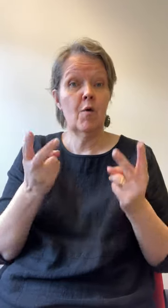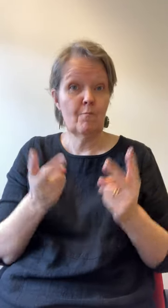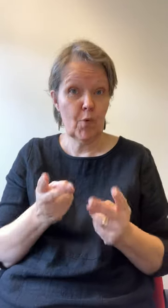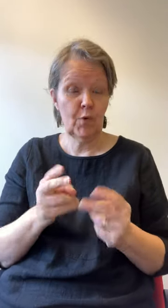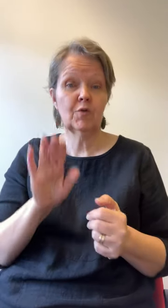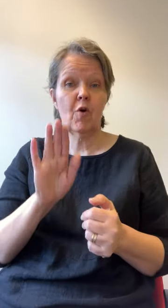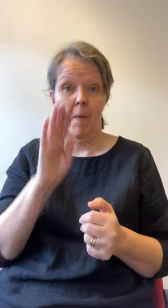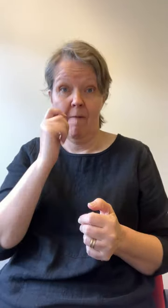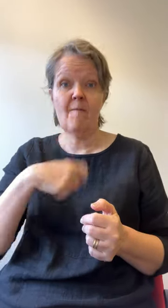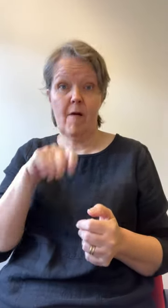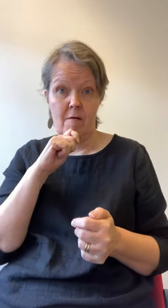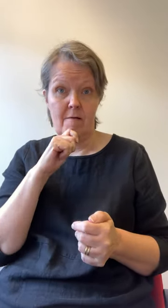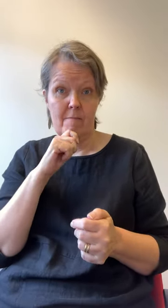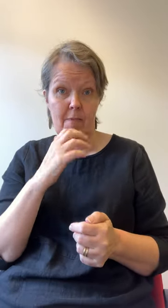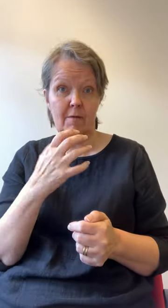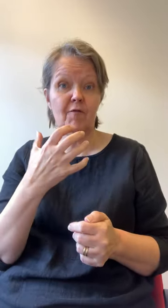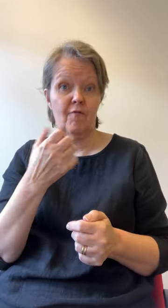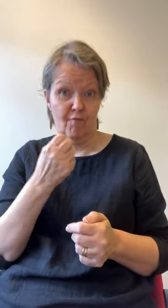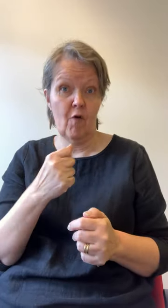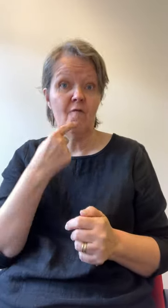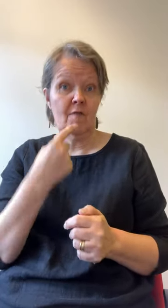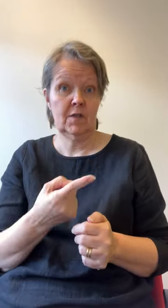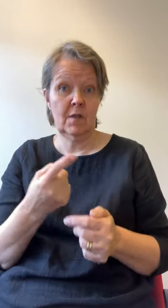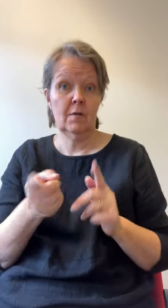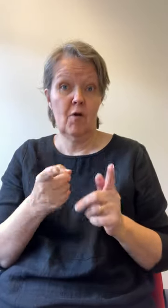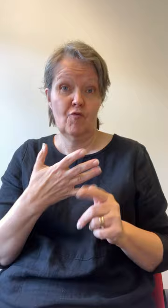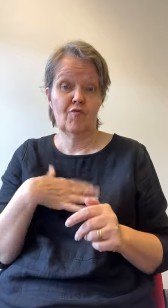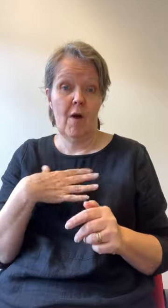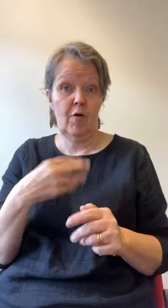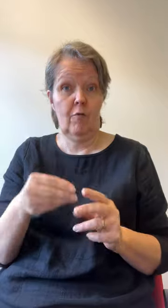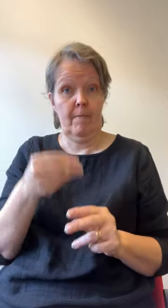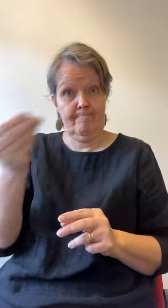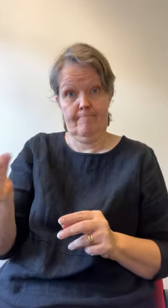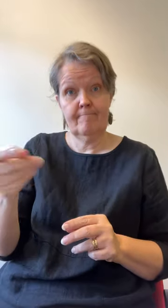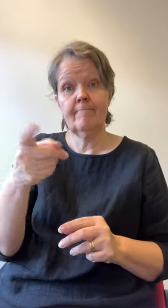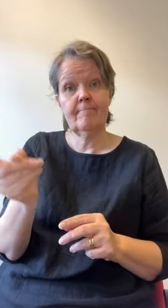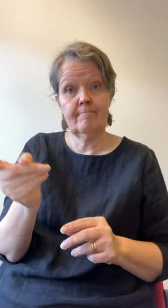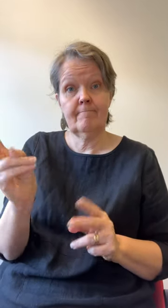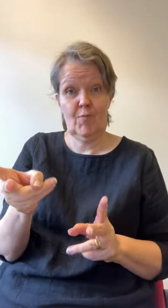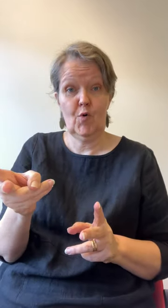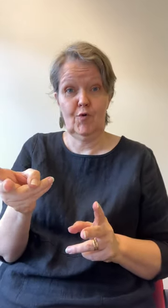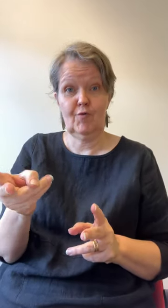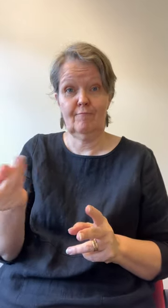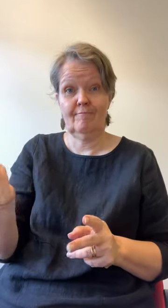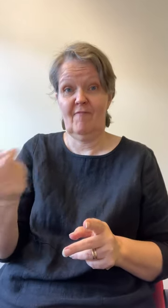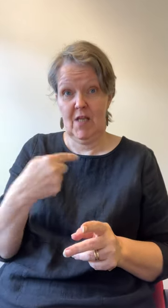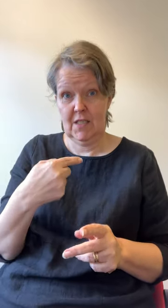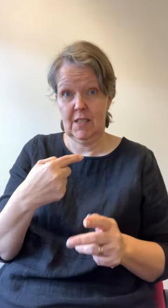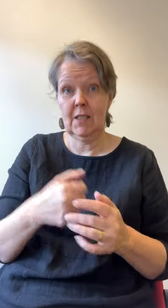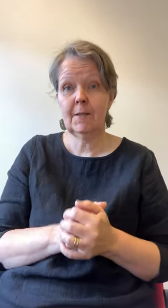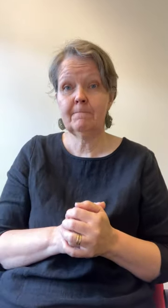Voit myös välittää kyselyn vanhemmillesi vastattavaksi.